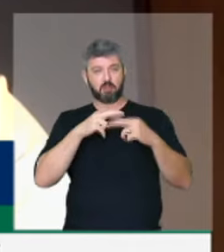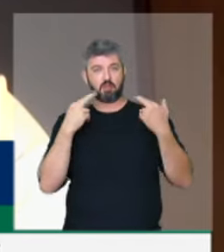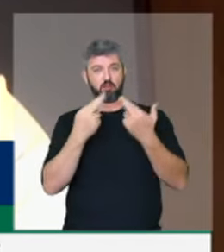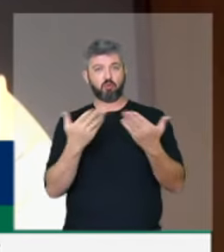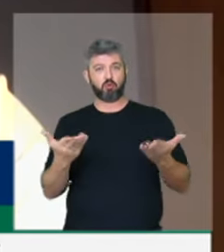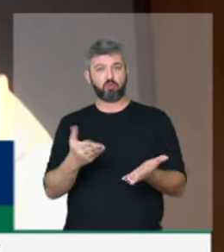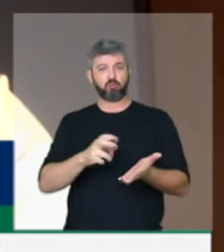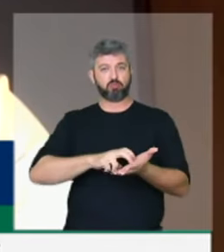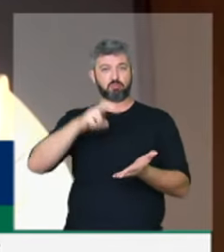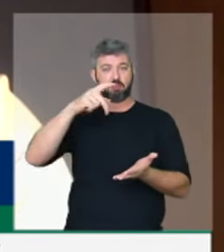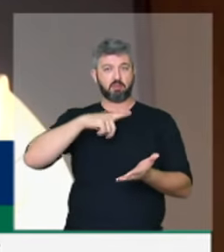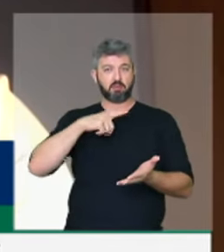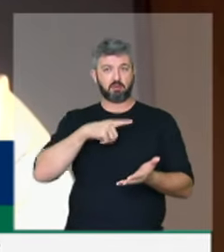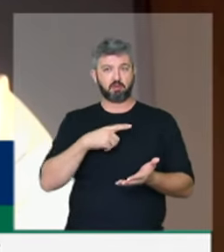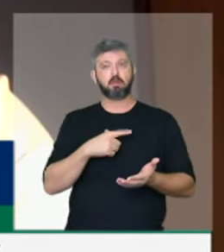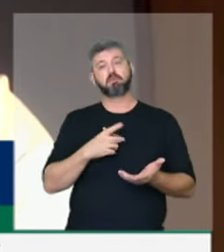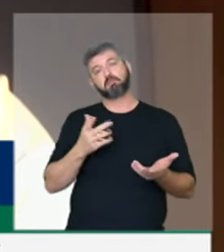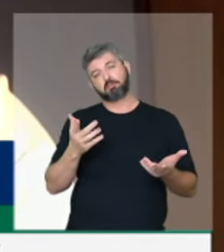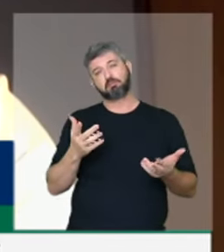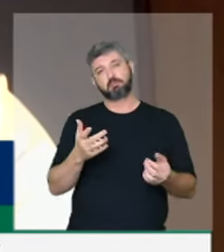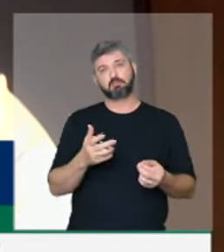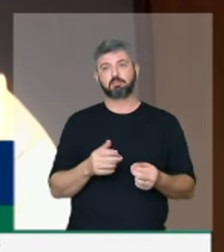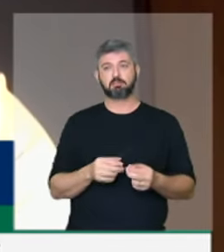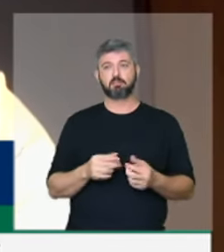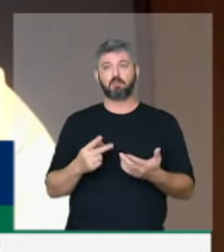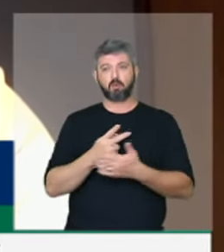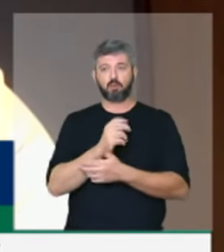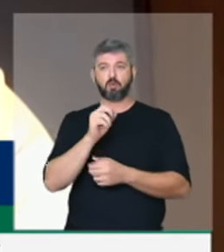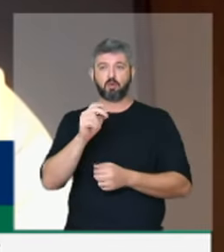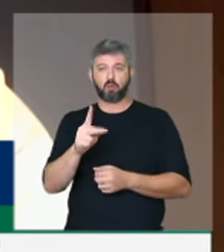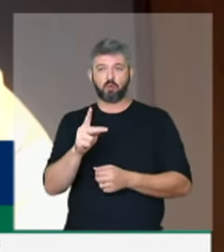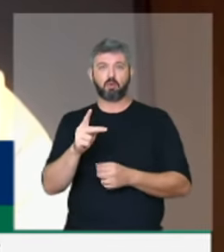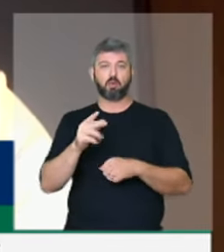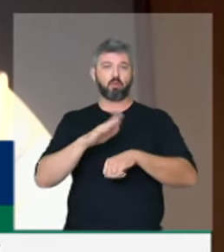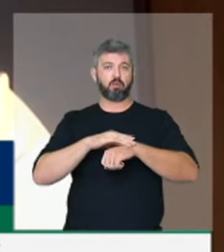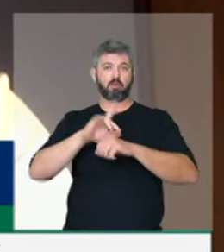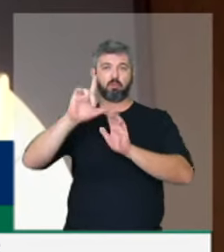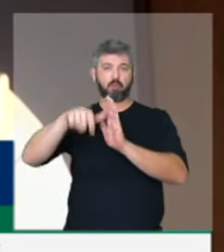AINDA QUE DE FORMA INTEMPESTIVA OU ATRASADA FOI TOMADA A INICIATIVA DE CRIAR UM COMITÊQUE NÓS JÁ TEMOS